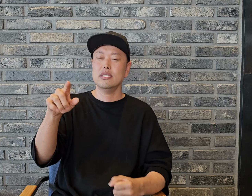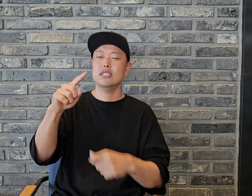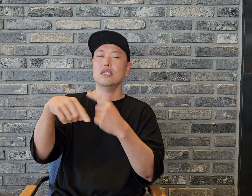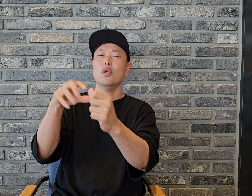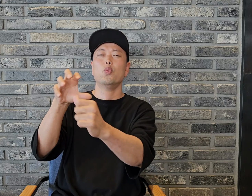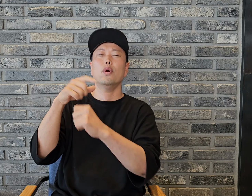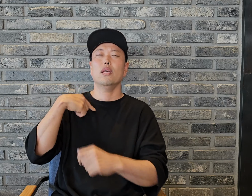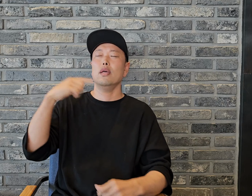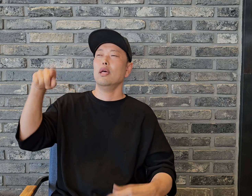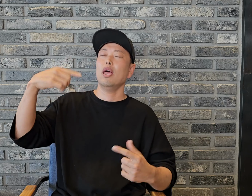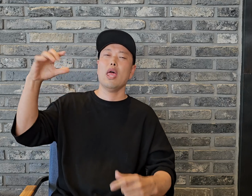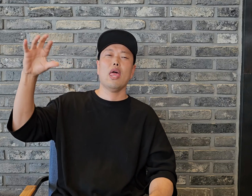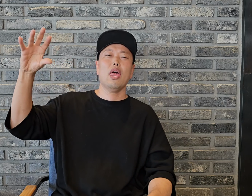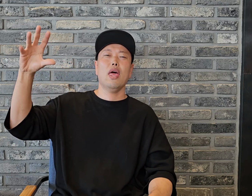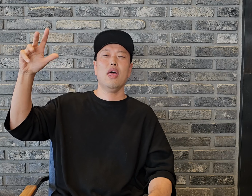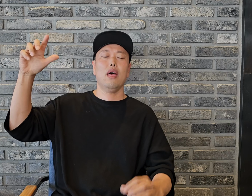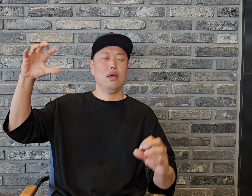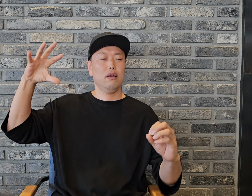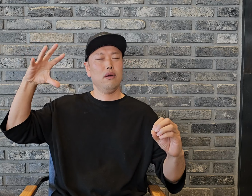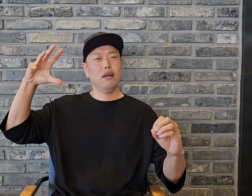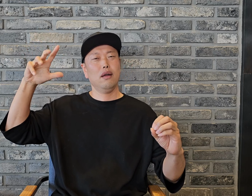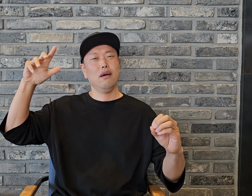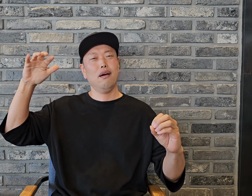（辞書による） 「太陽」をこのように手話で表現するのは、